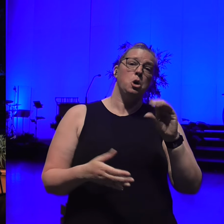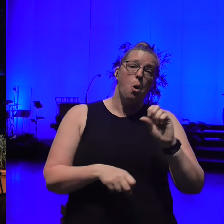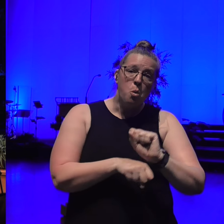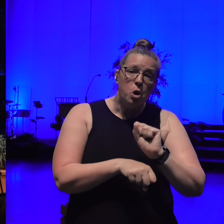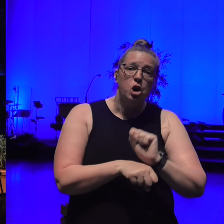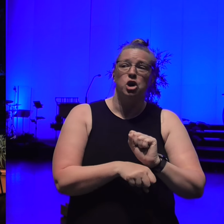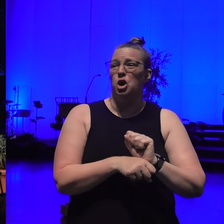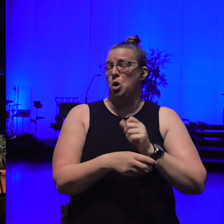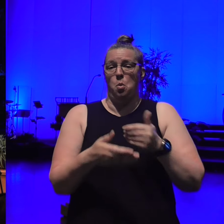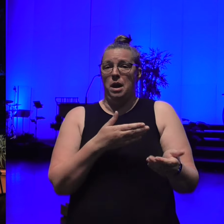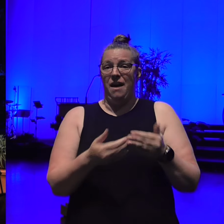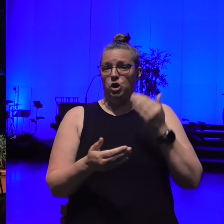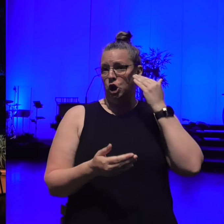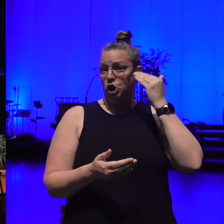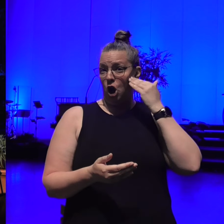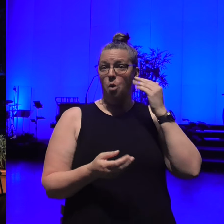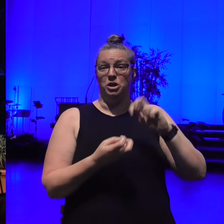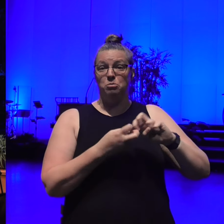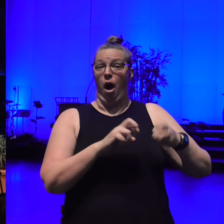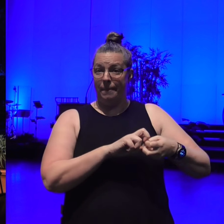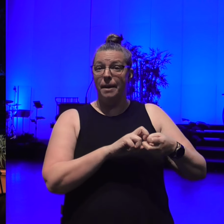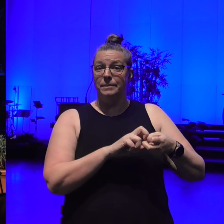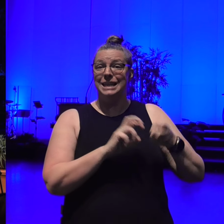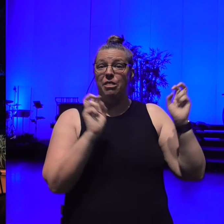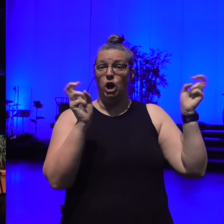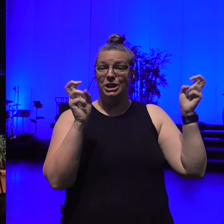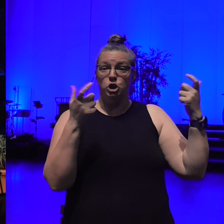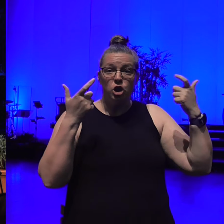amigo ¿Alguna vez has tenido esa relación con sus problemas? Y los problemas son tan grandes que no hay lugar para